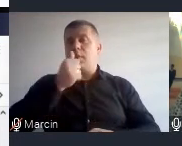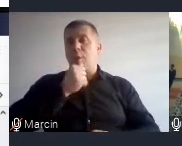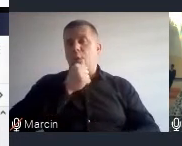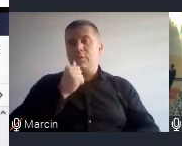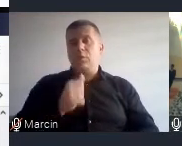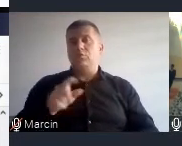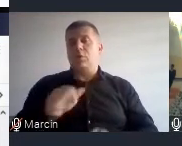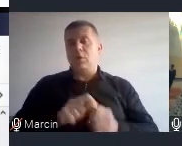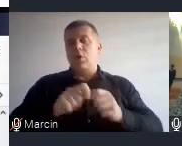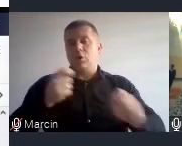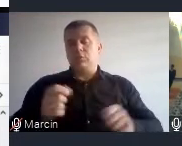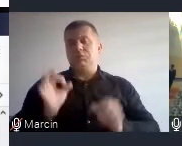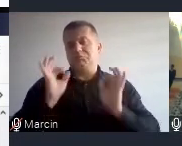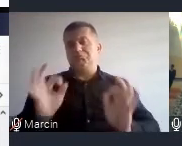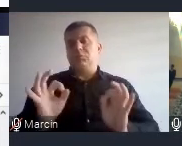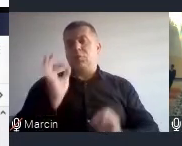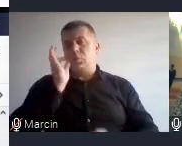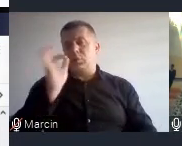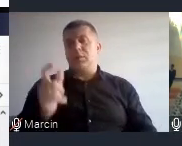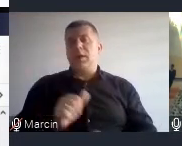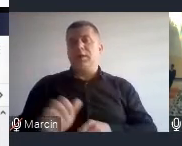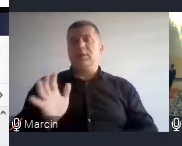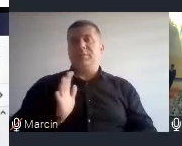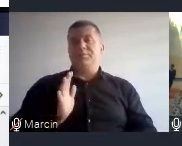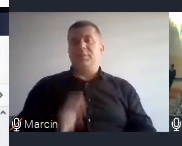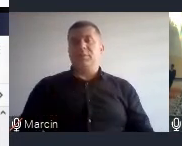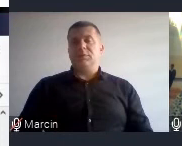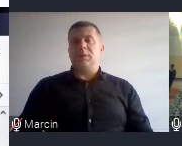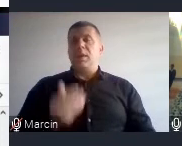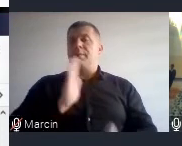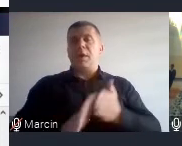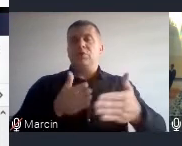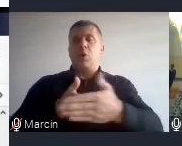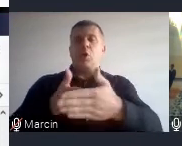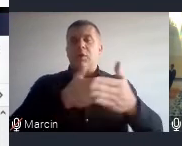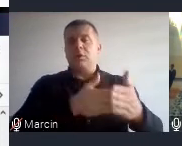I to jest rozwiązanie w porządku, to jest rozwiązanie bezpieczne, nie ograniczające konkurencji,